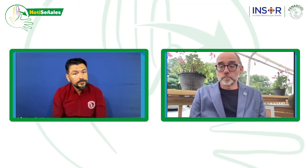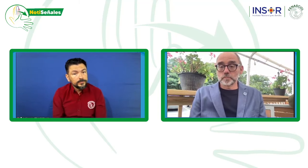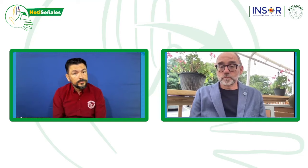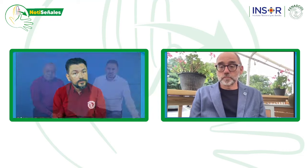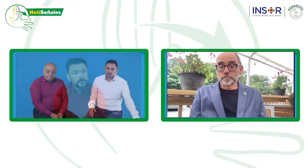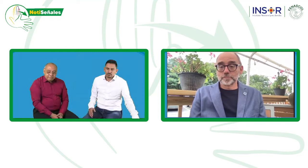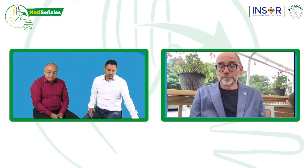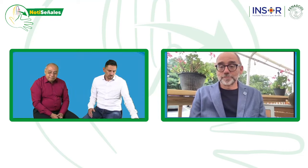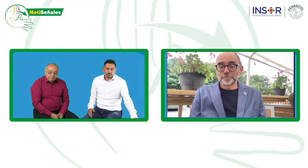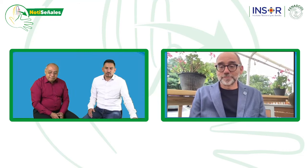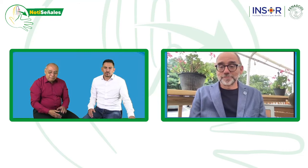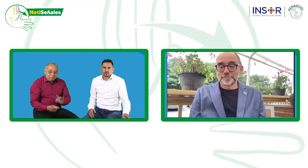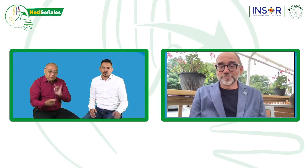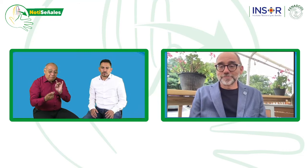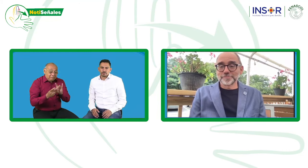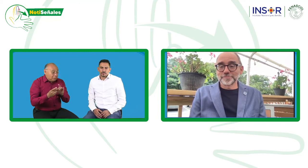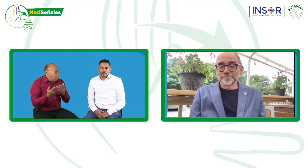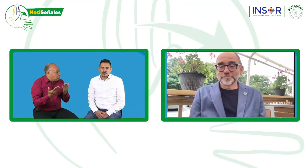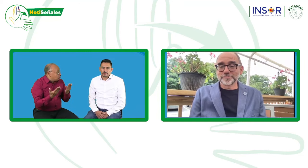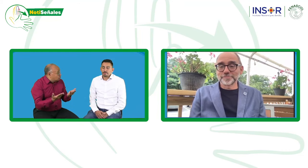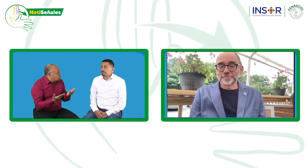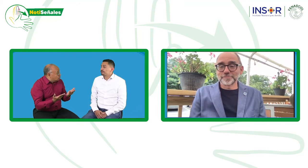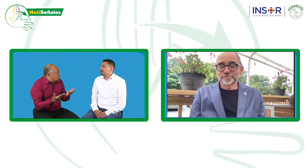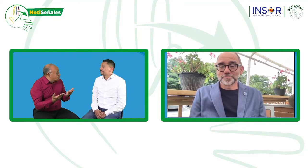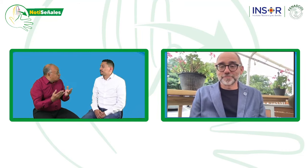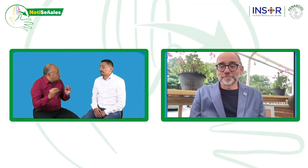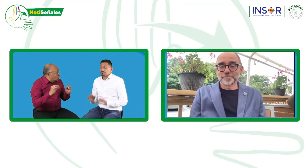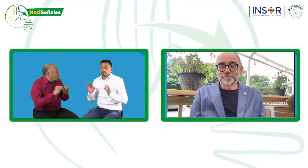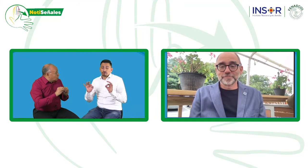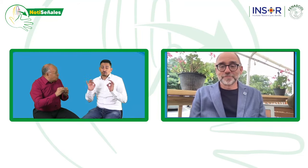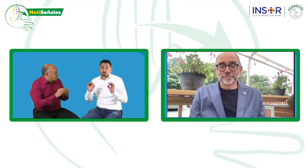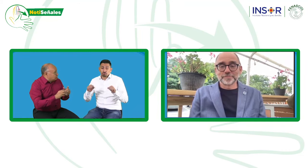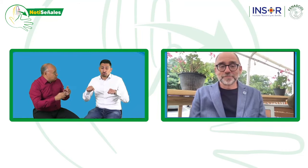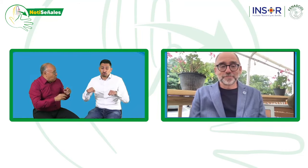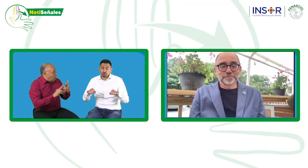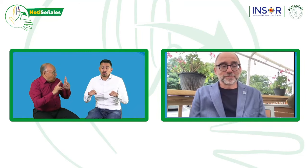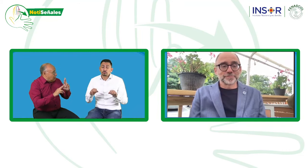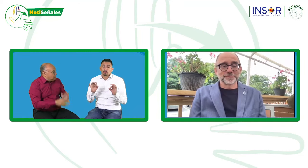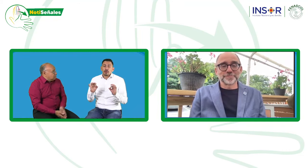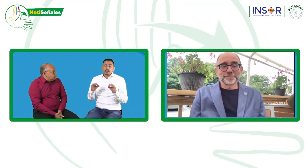adelante, se siga trabajando para más adelante